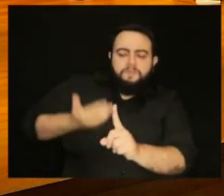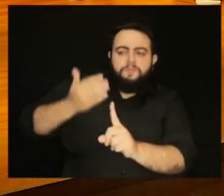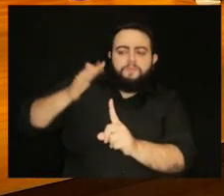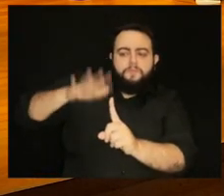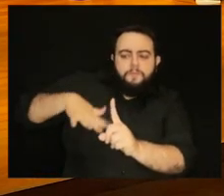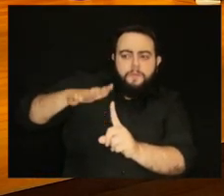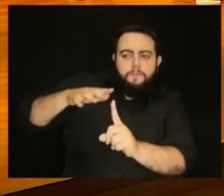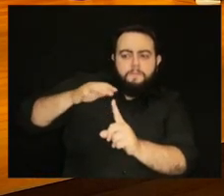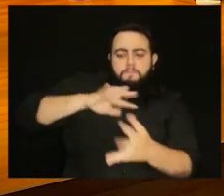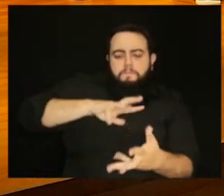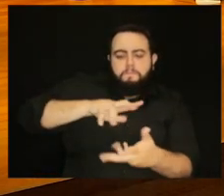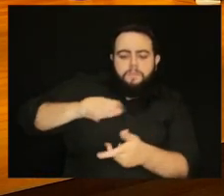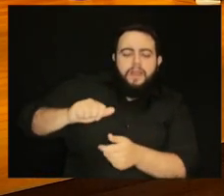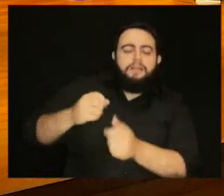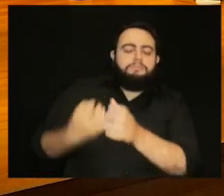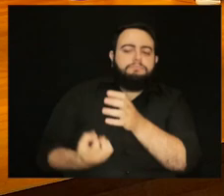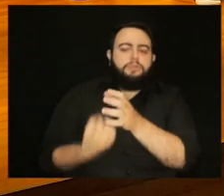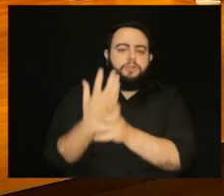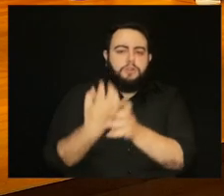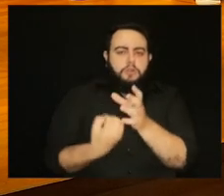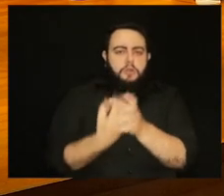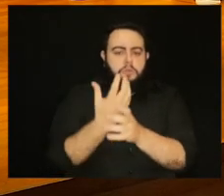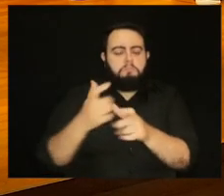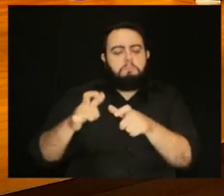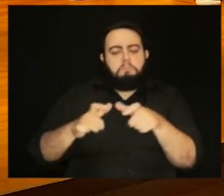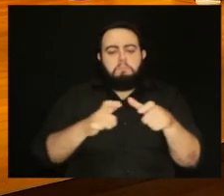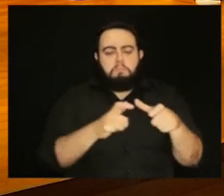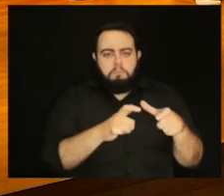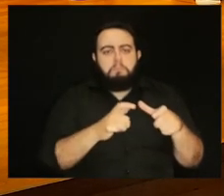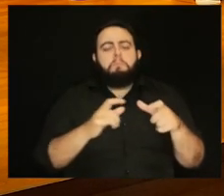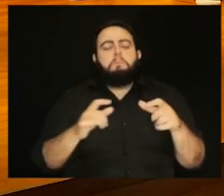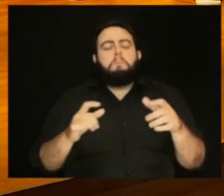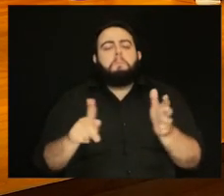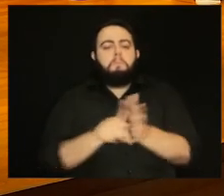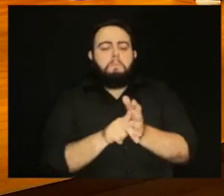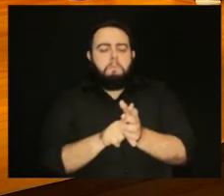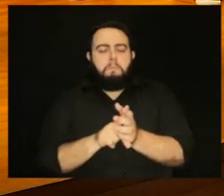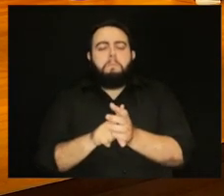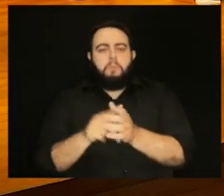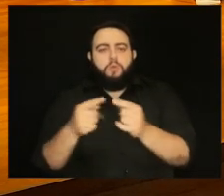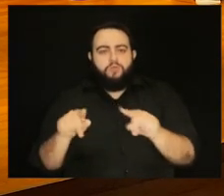conservatórios de música. Fundou Belas Artes aqui, se eu não me engano em Pelotas também, em várias